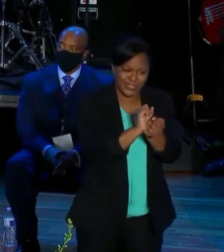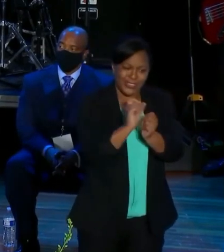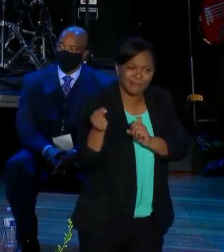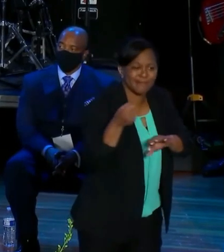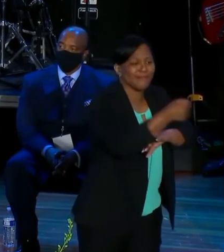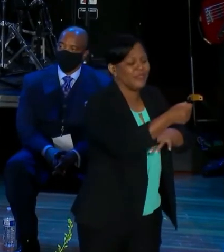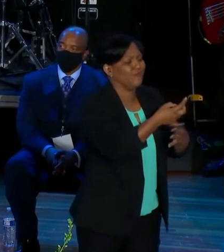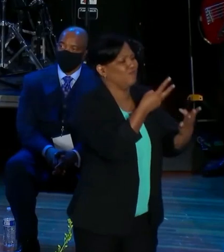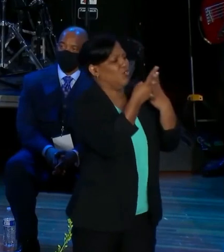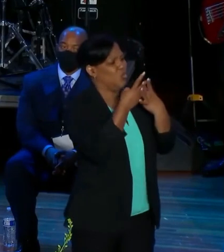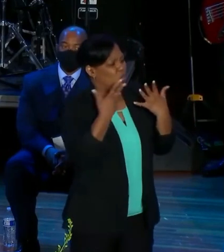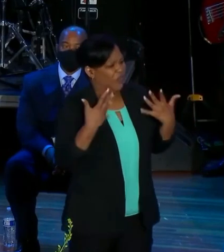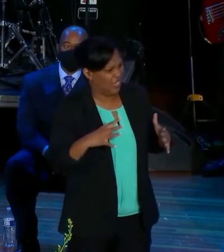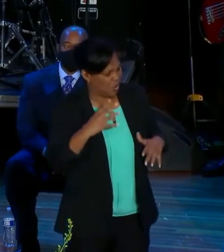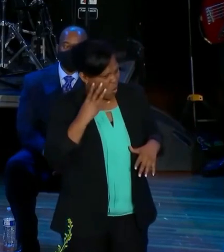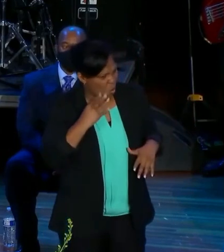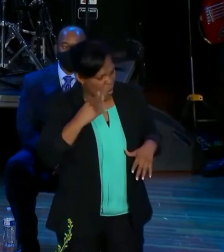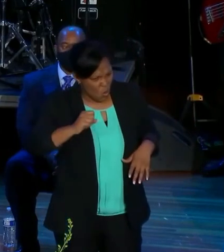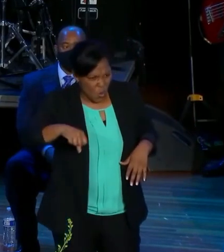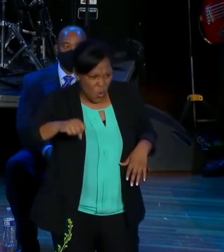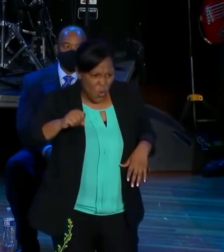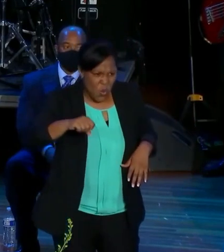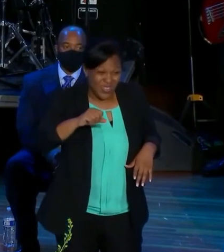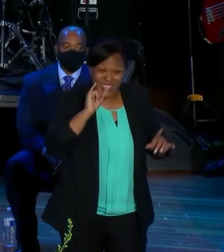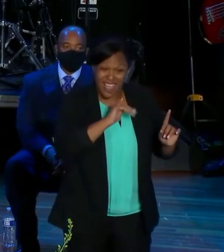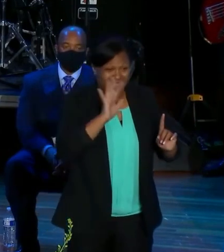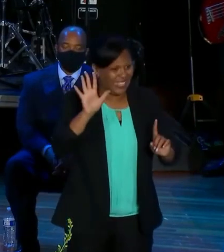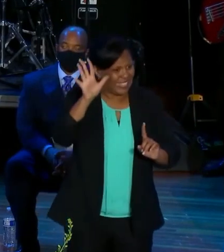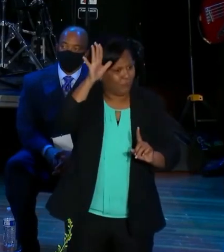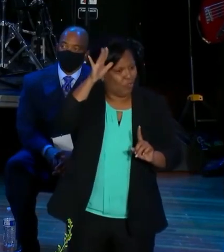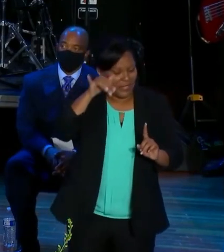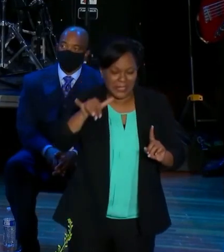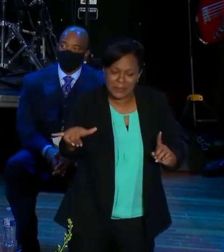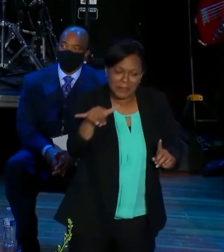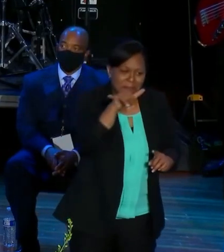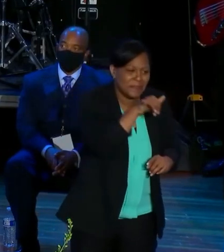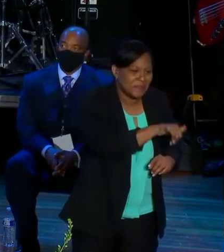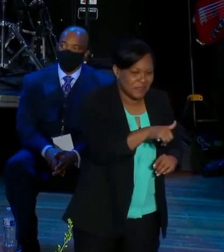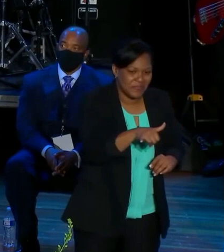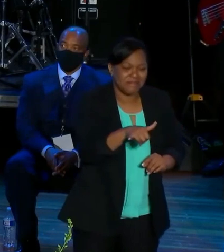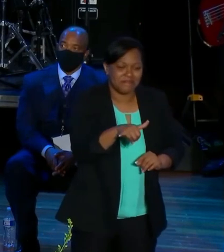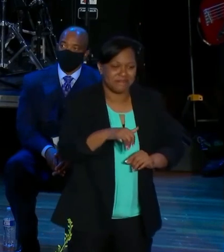Men jag är mer hoppfull idag, ifall .. ja, låt oss gå tillbaka